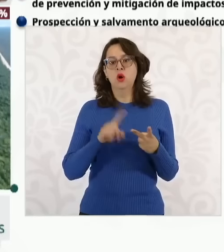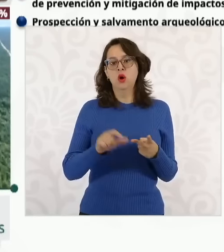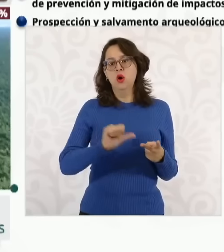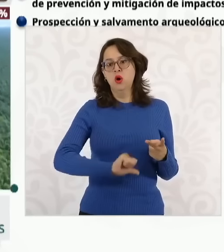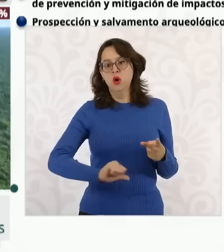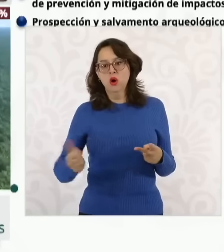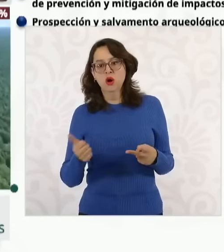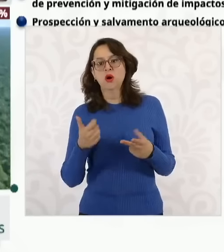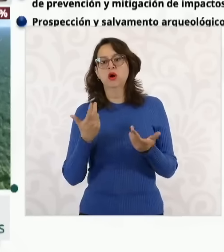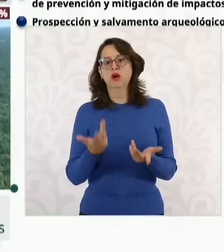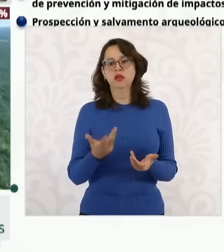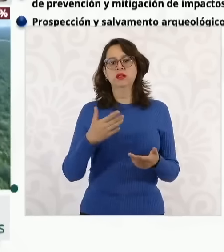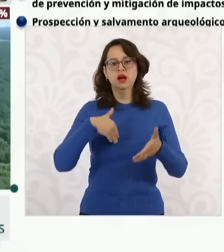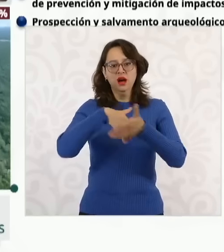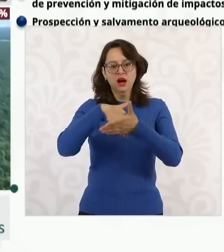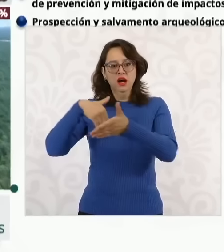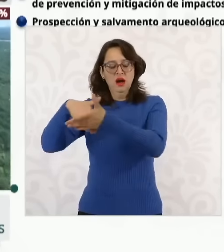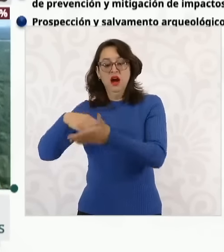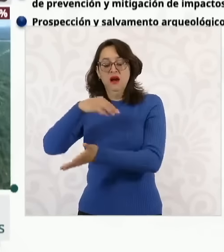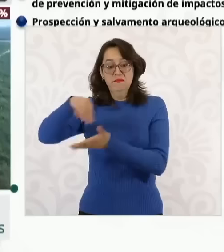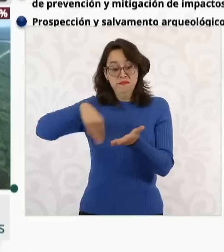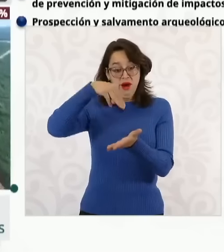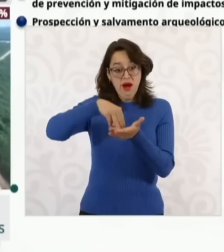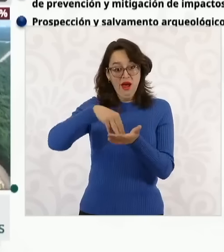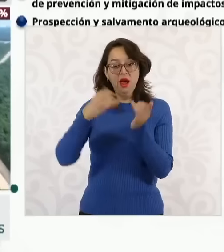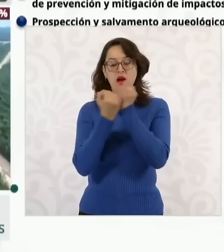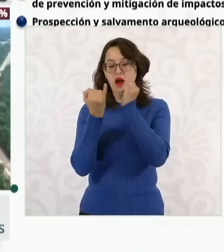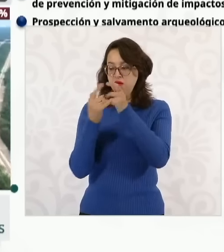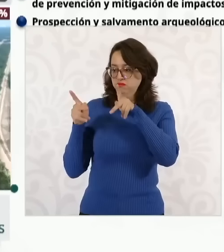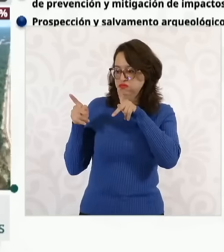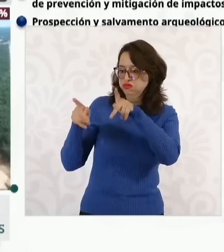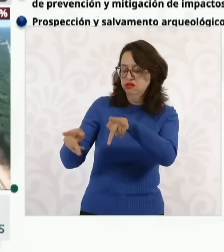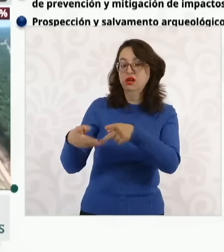que propiamente la terminal Mérida, la terminal Progreso, porque recibimos la orden de Presidencia